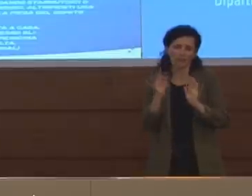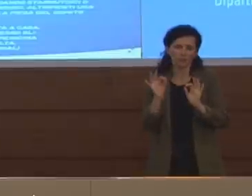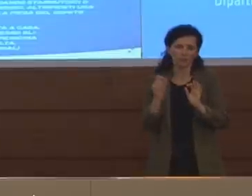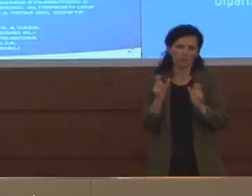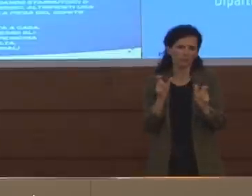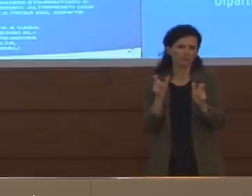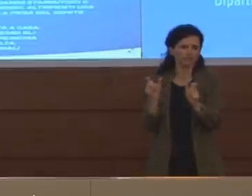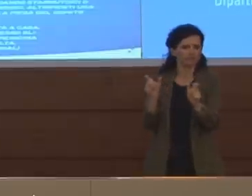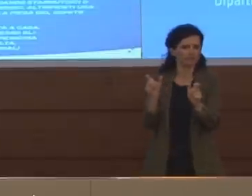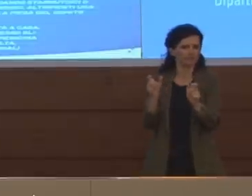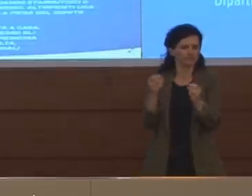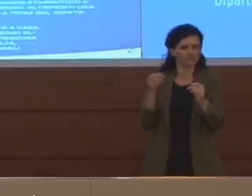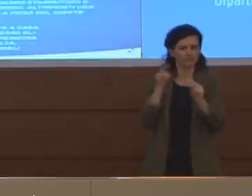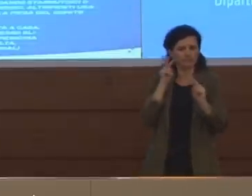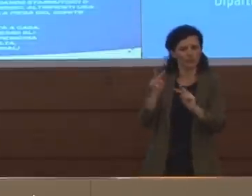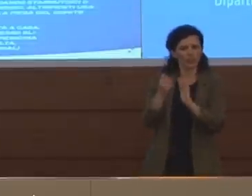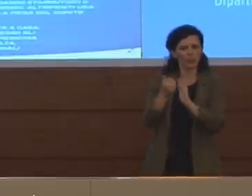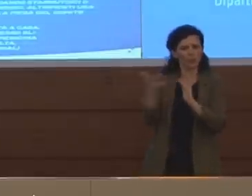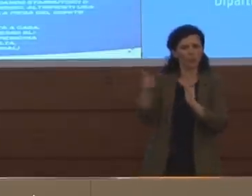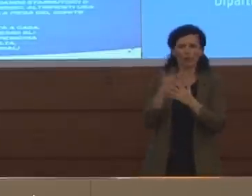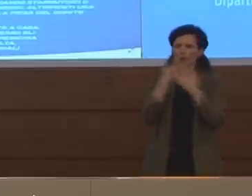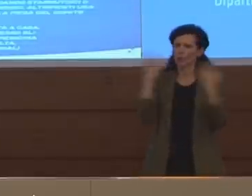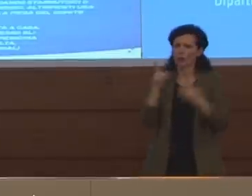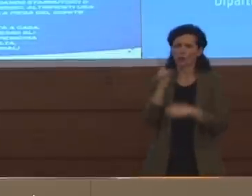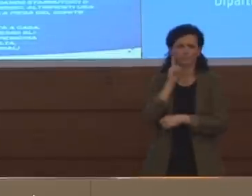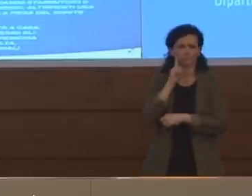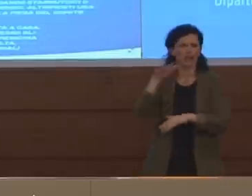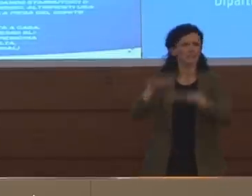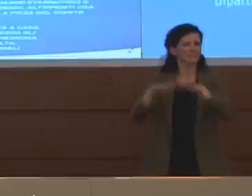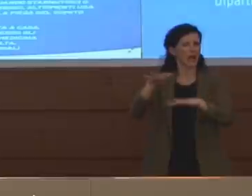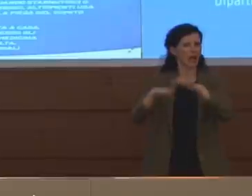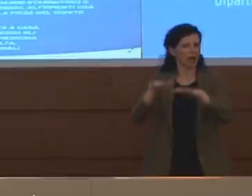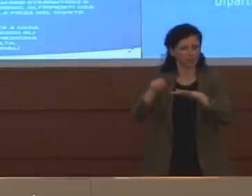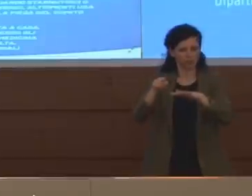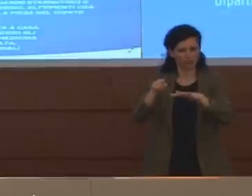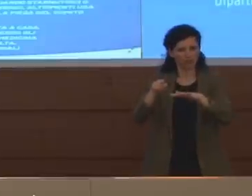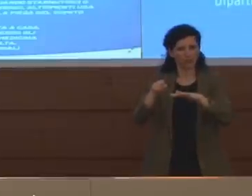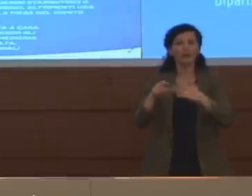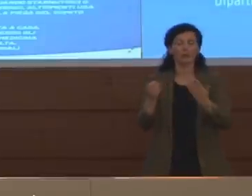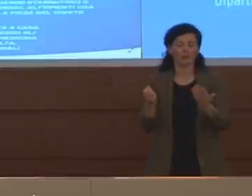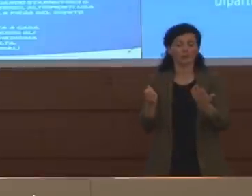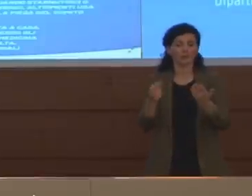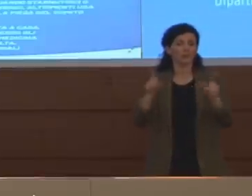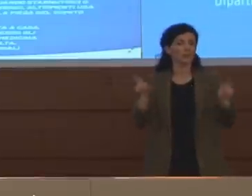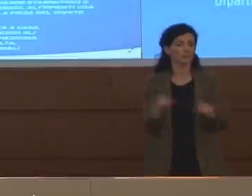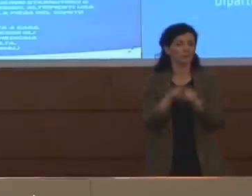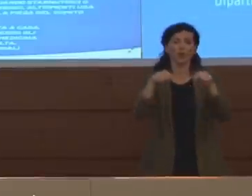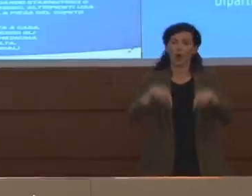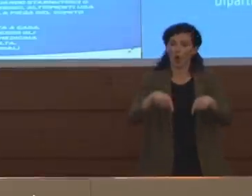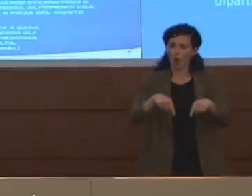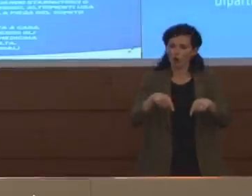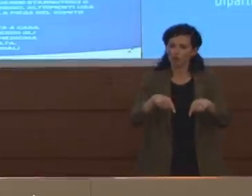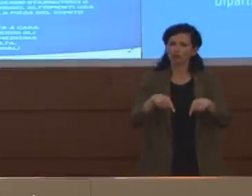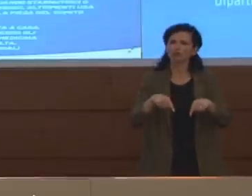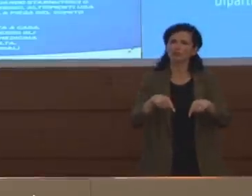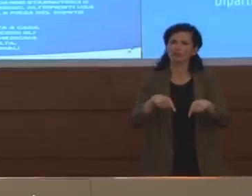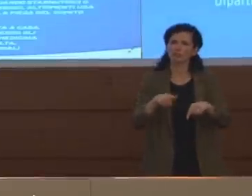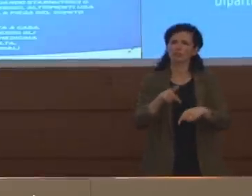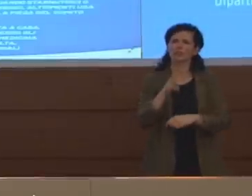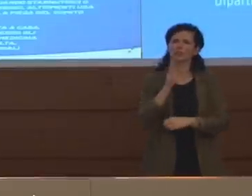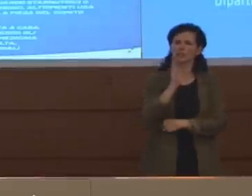dall'evidenza dei numeri e non a caso anche oggi ben tredici, tra Regioni e